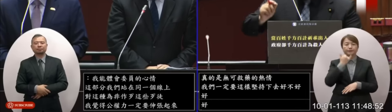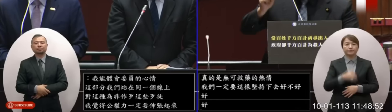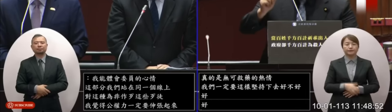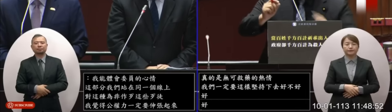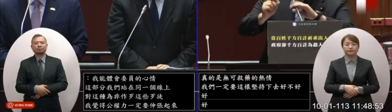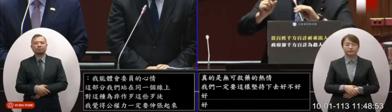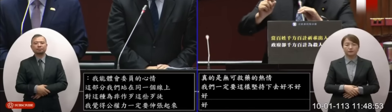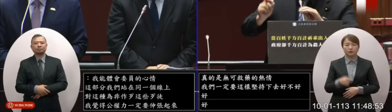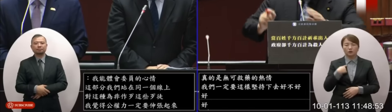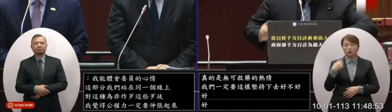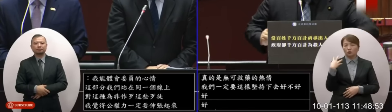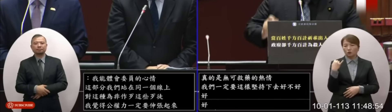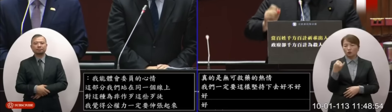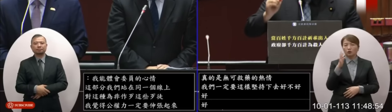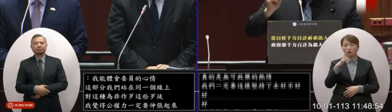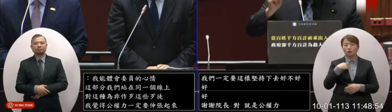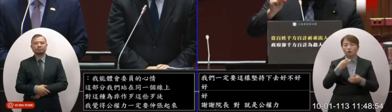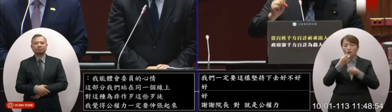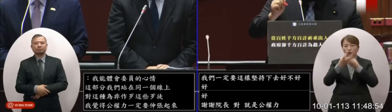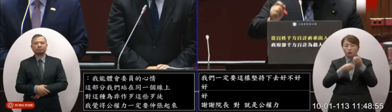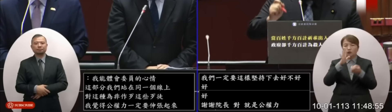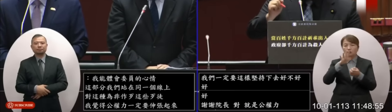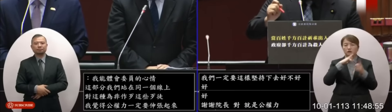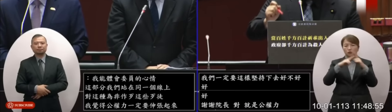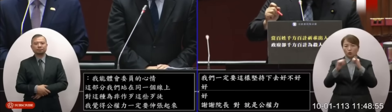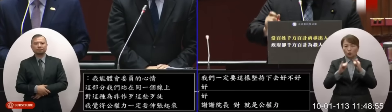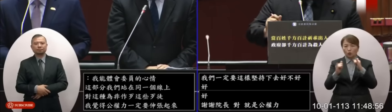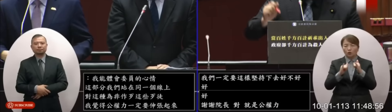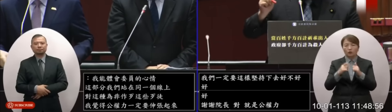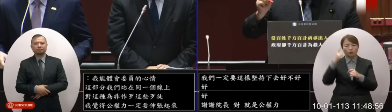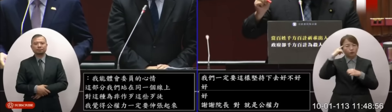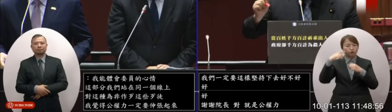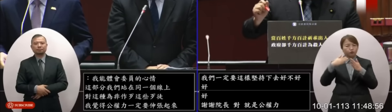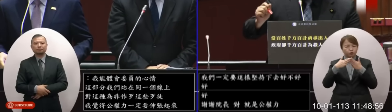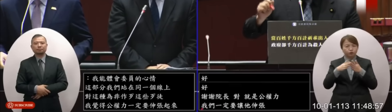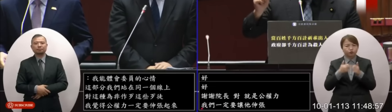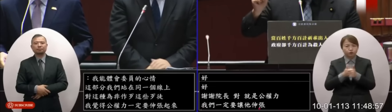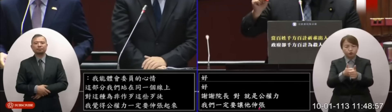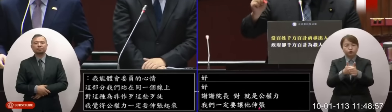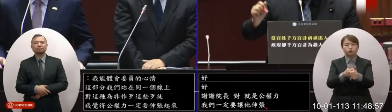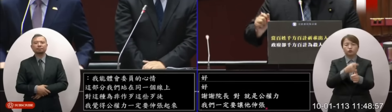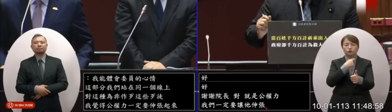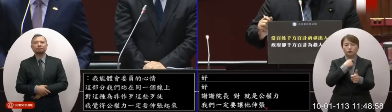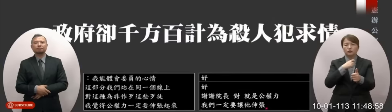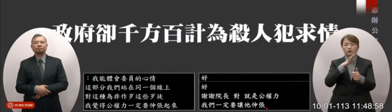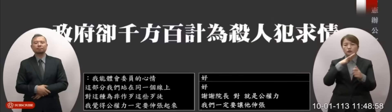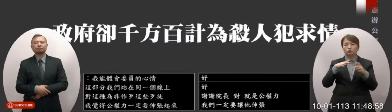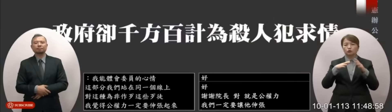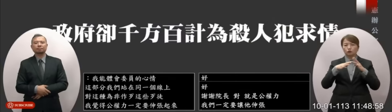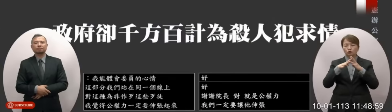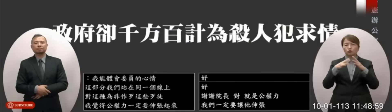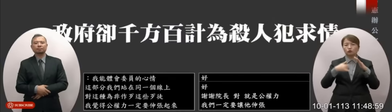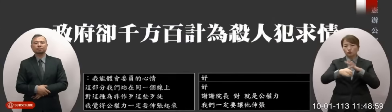所以我天天我講我說 當人民千方百計的在追求出入平安的時候 我們的政府